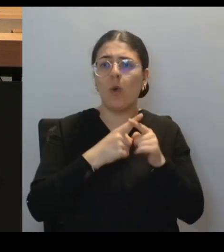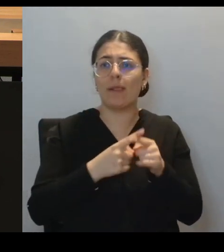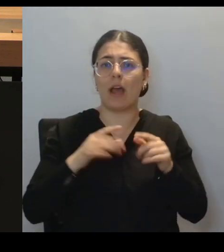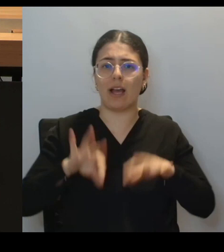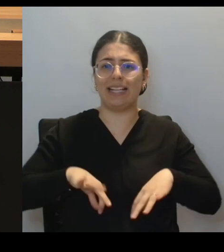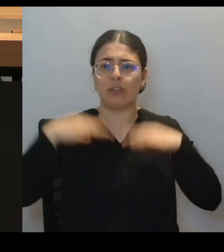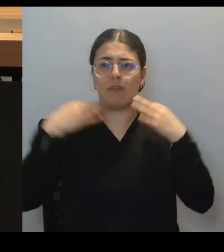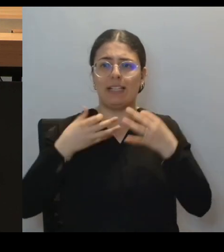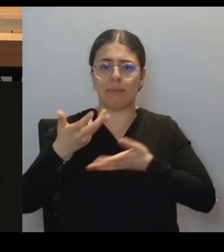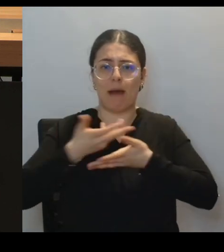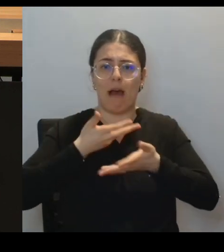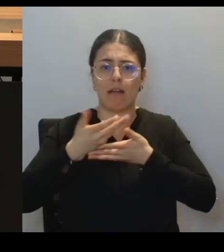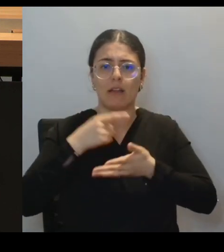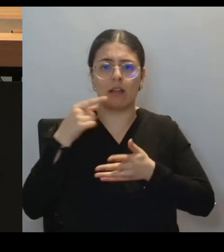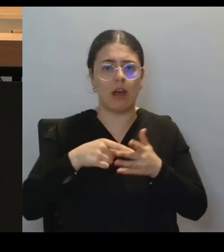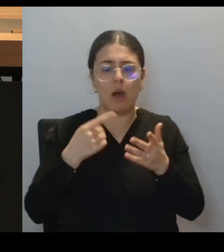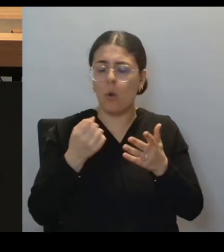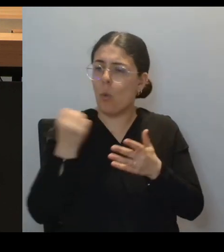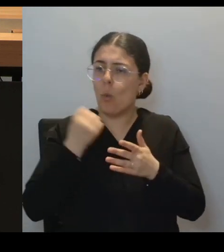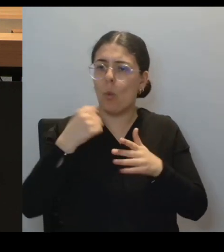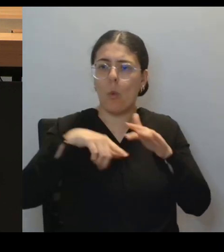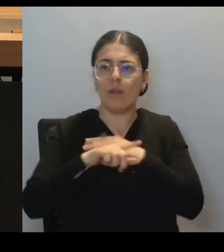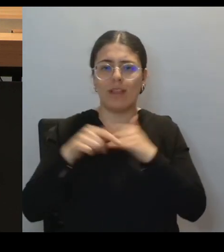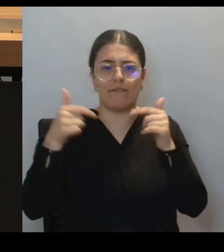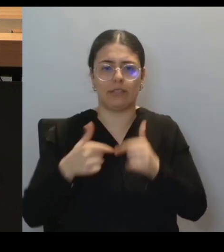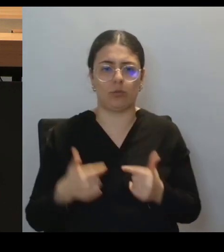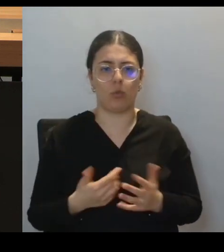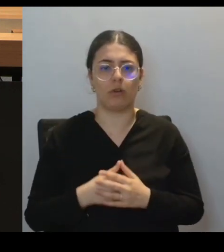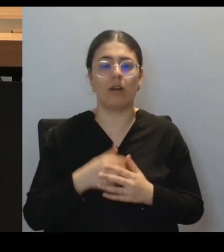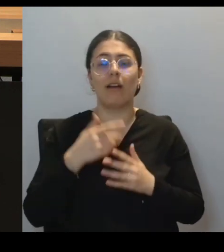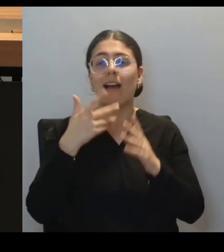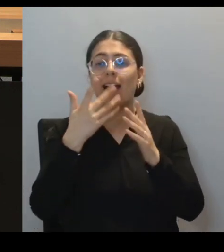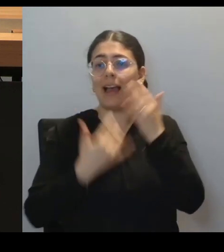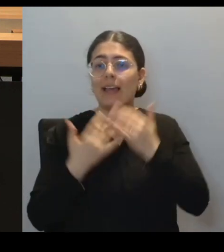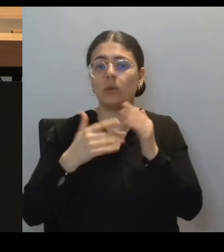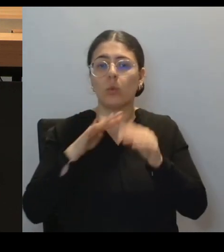nur 3 % der verschuldeten Personen in Berlin überhaupt versorgt werden.